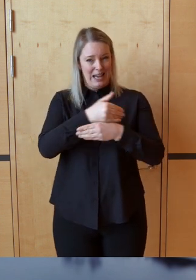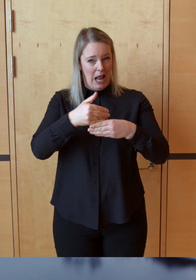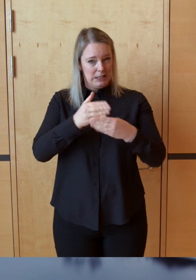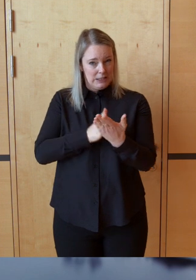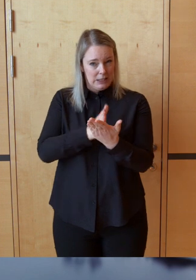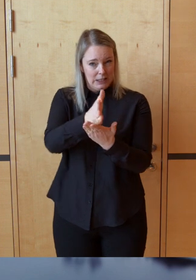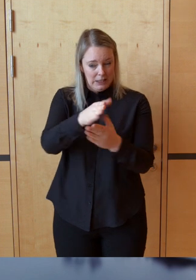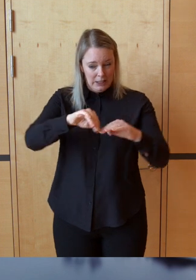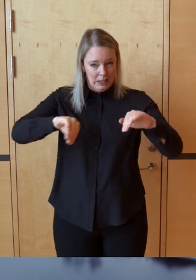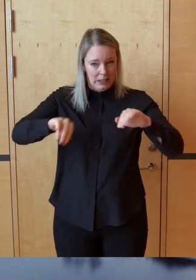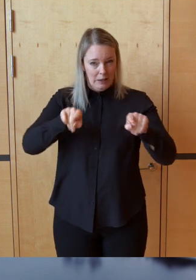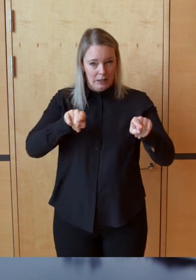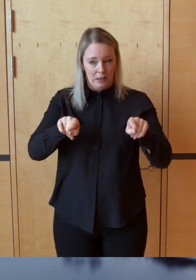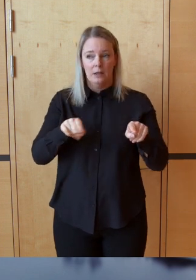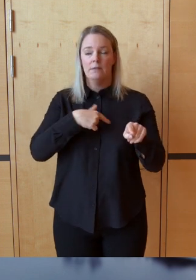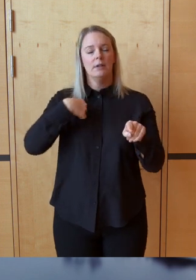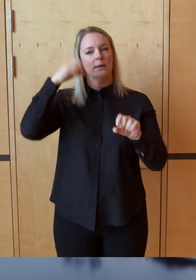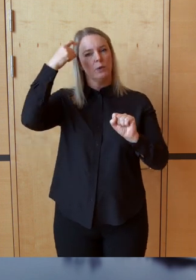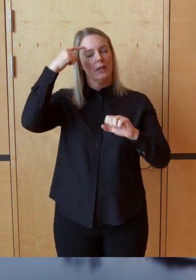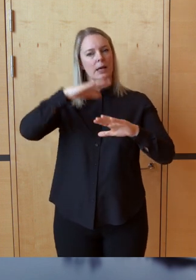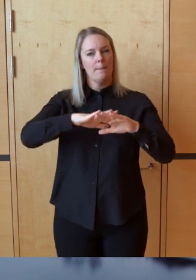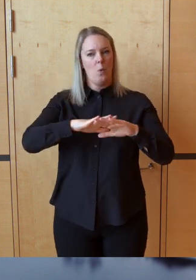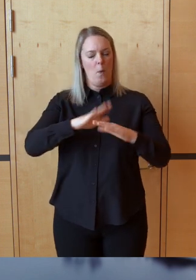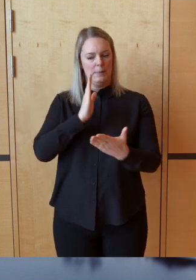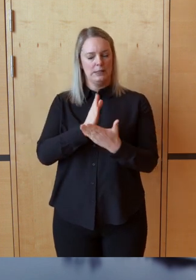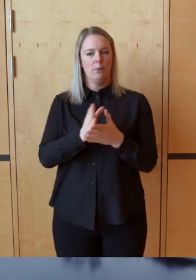Vi måste tänka på att Vi måste bestämma hur vi ska